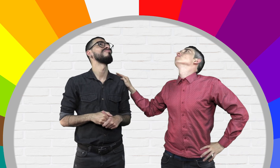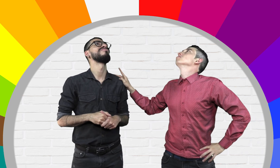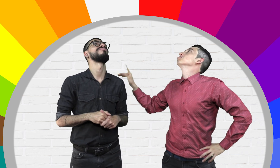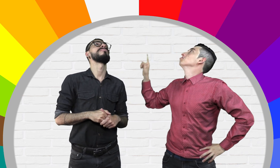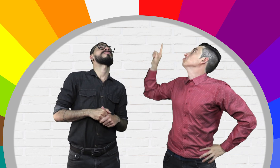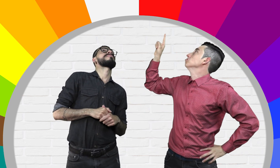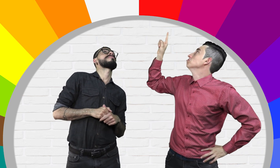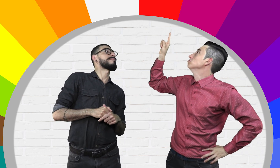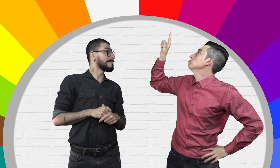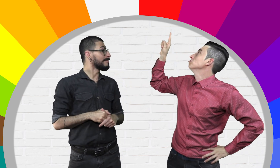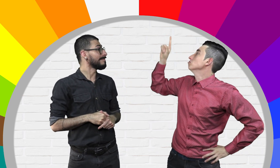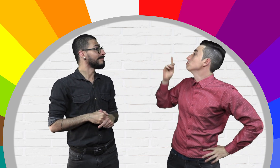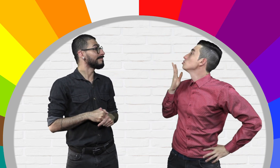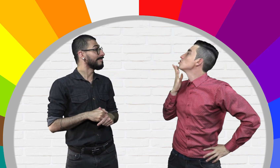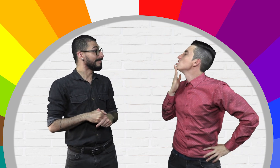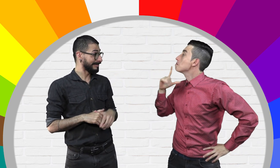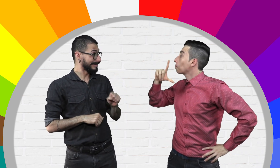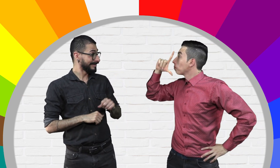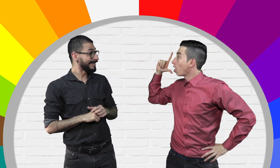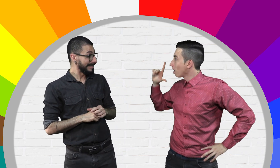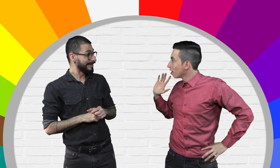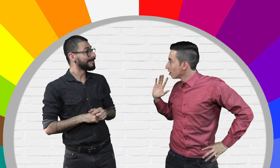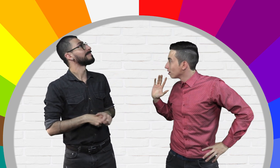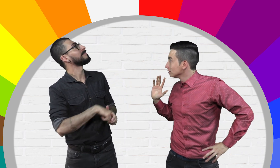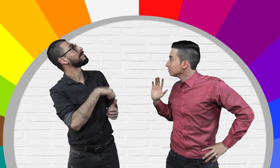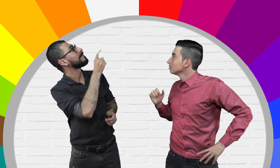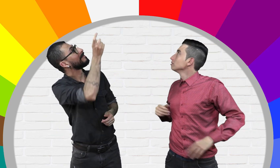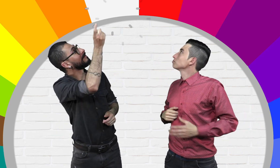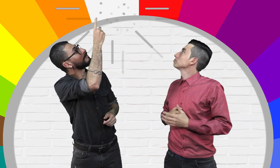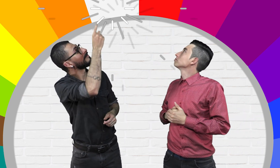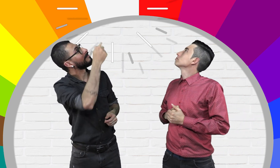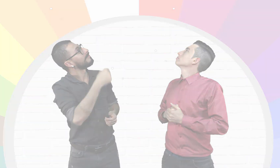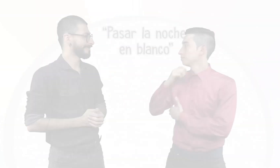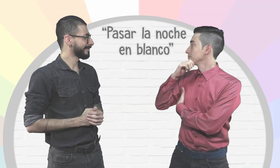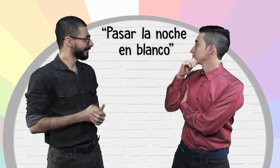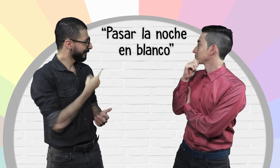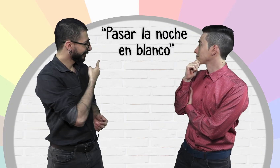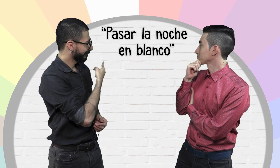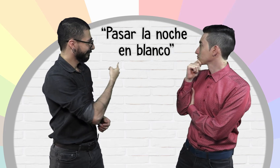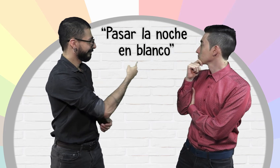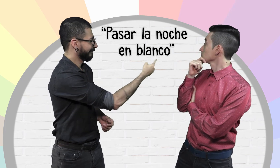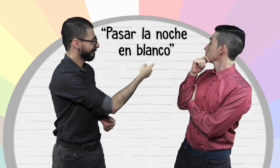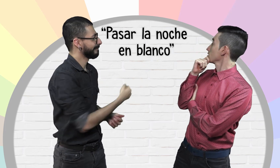A ver… Podemos escoger el blanco. Aquí está.